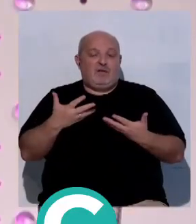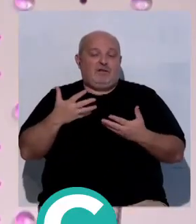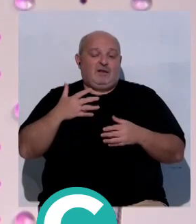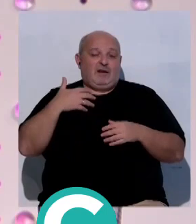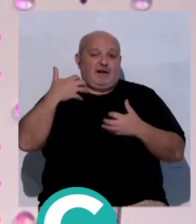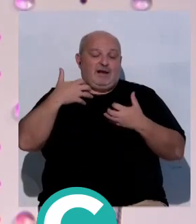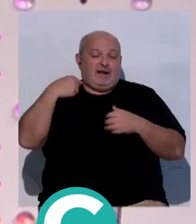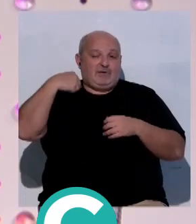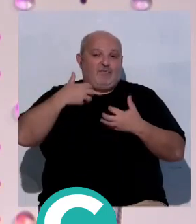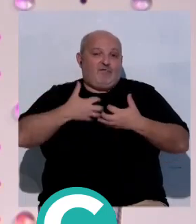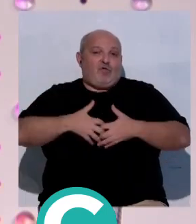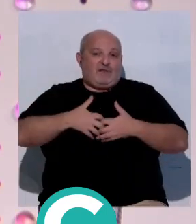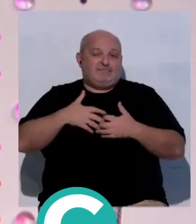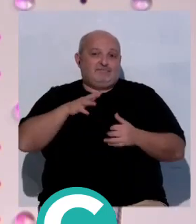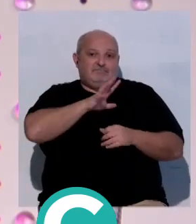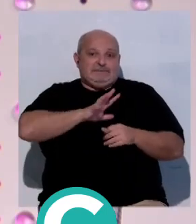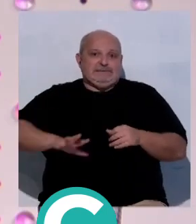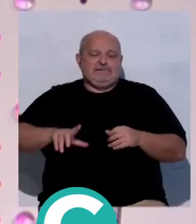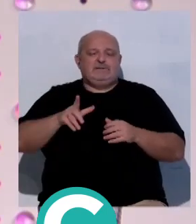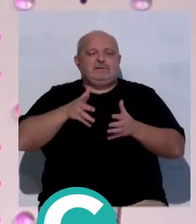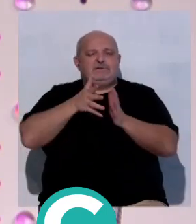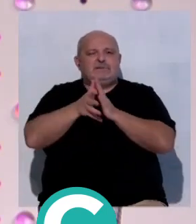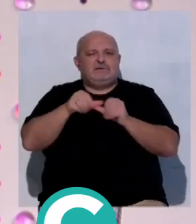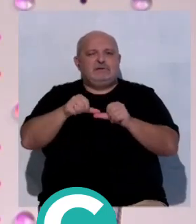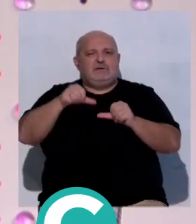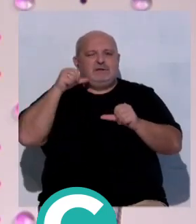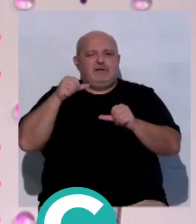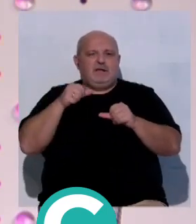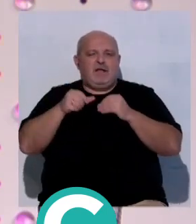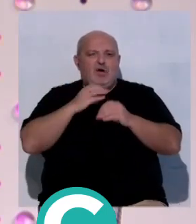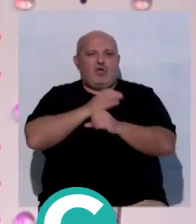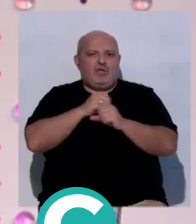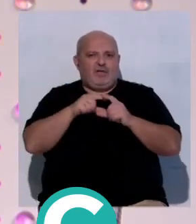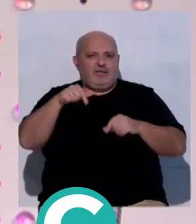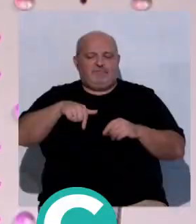funciones Francisco pinella ha hecho balance de sus años de gestión en onda Cádiz televisión al